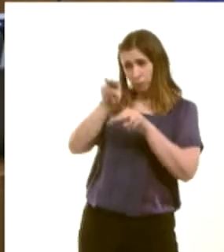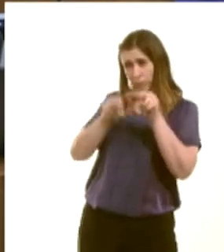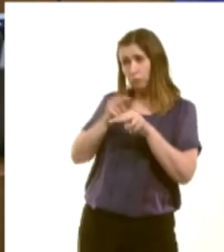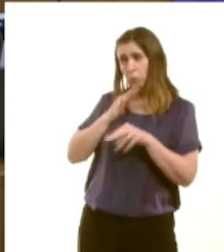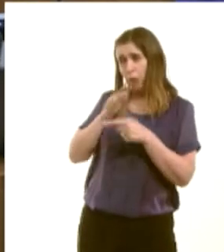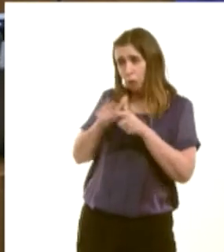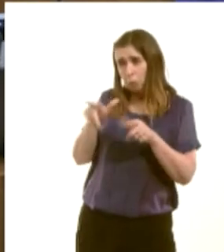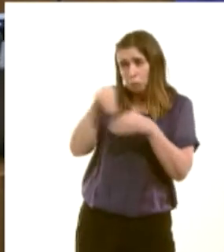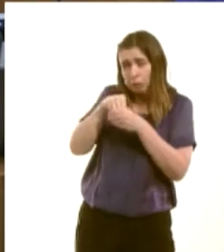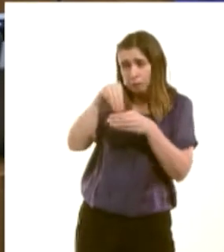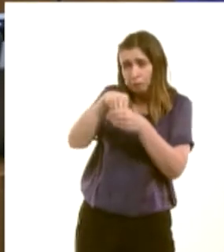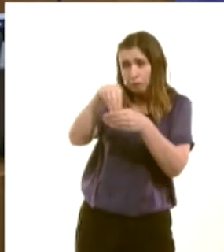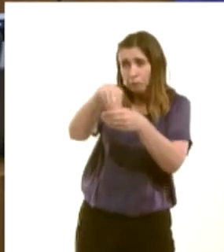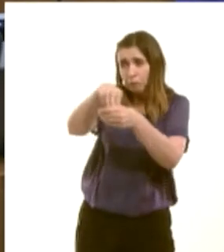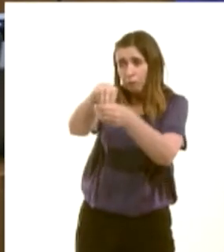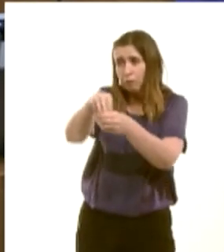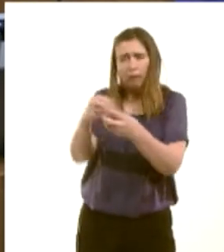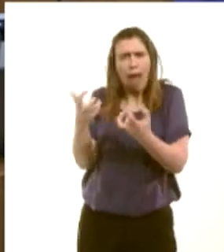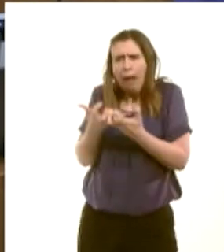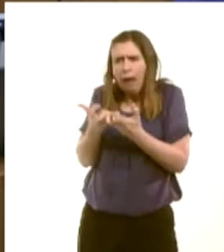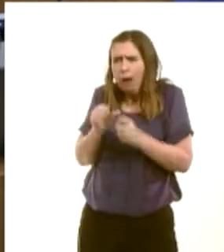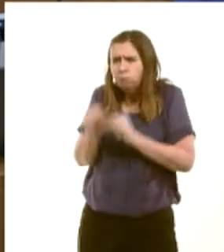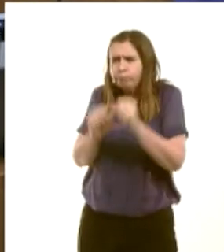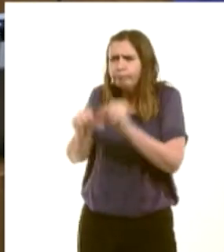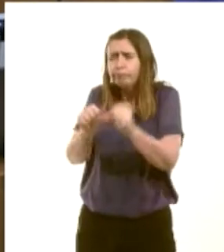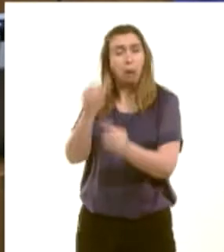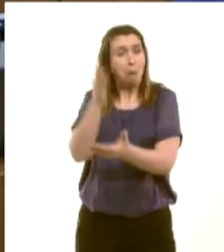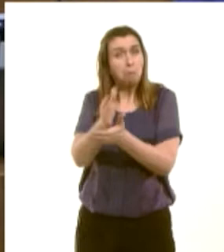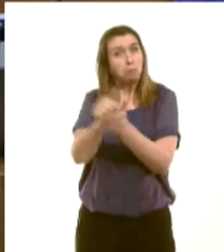unrhyw fath o asesiad, a beth fyddaiír methodoleg? Wrth ystyried y pethau ymarferol yna, rym